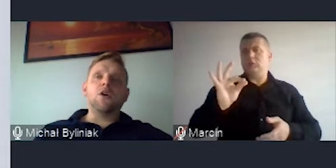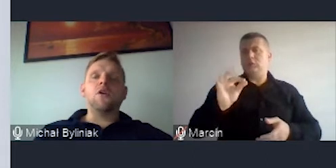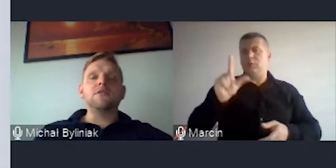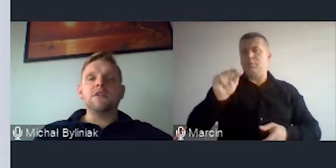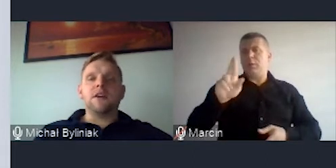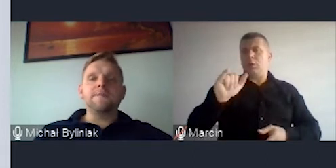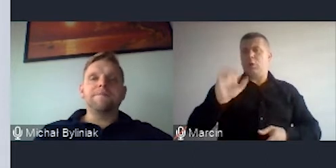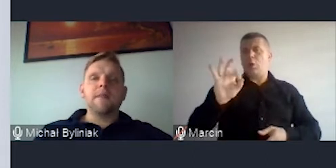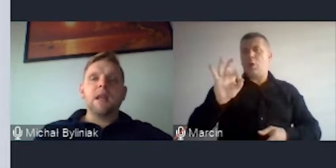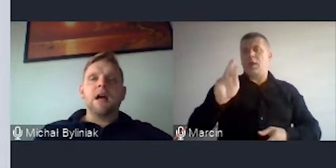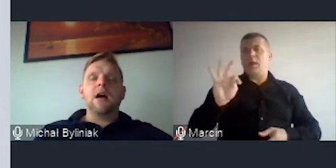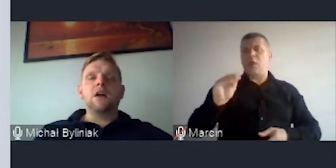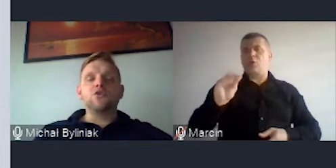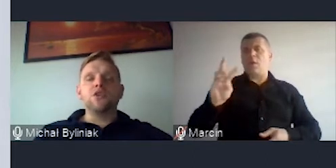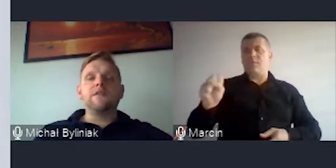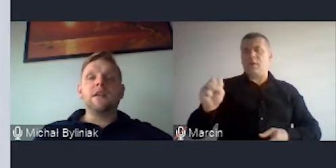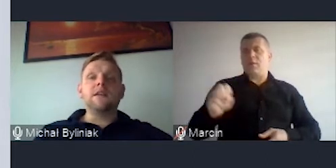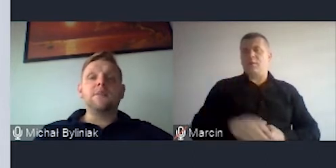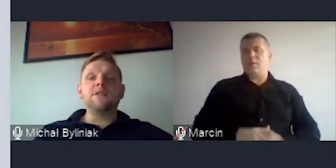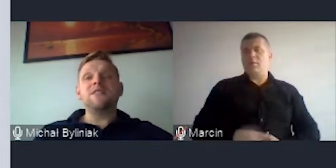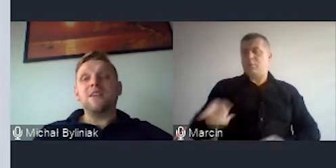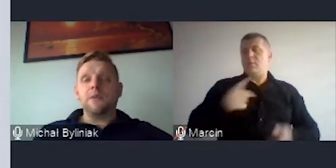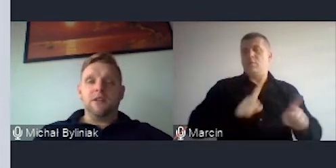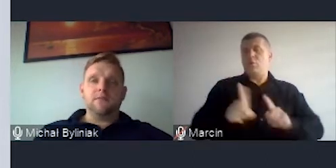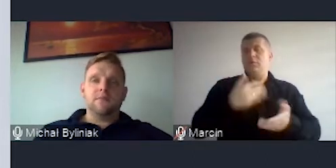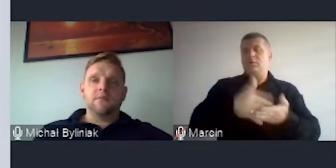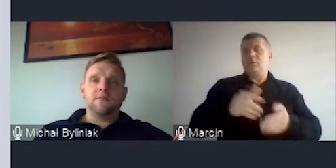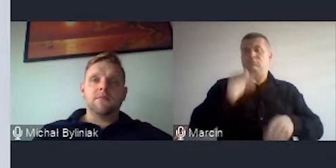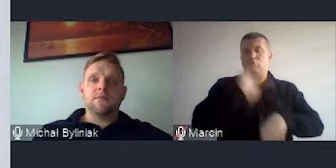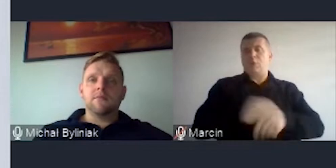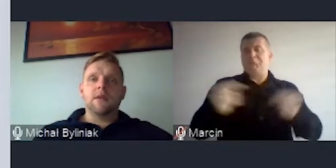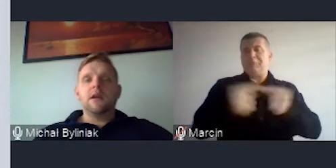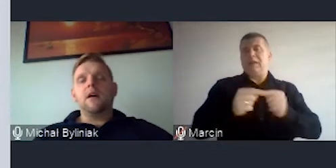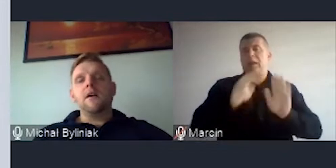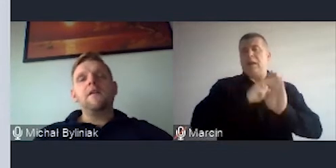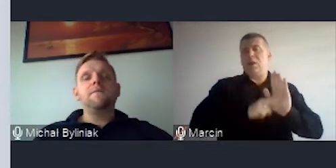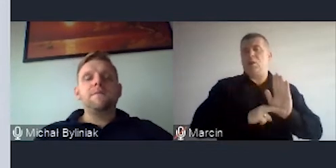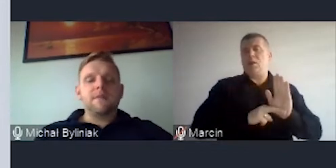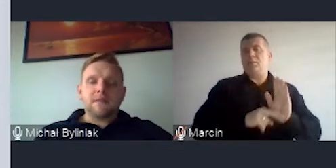To oznacza, że wydatek ma być zgodny z regulaminem.